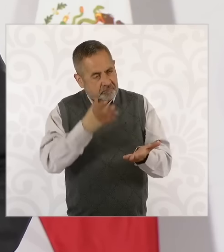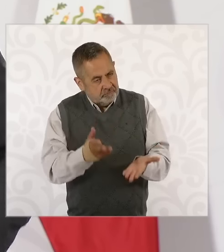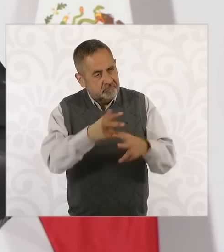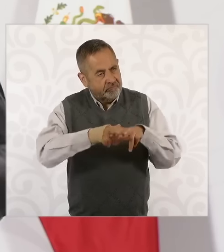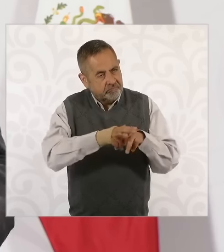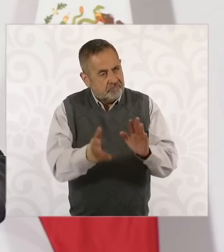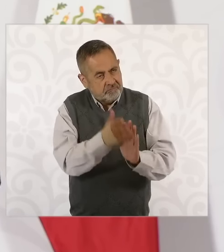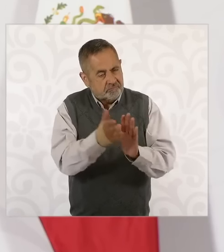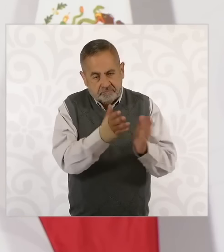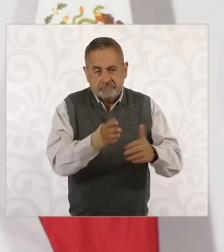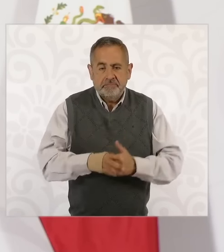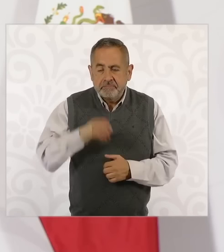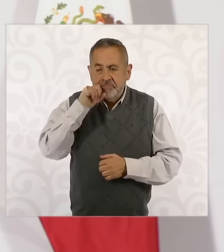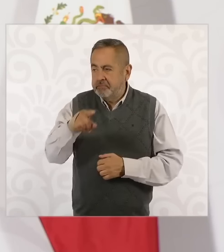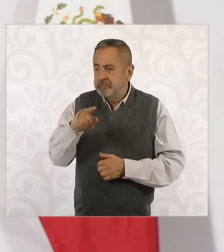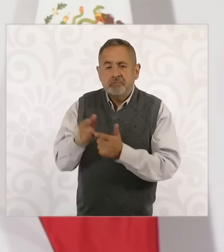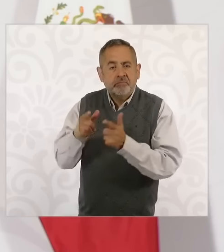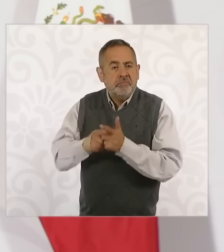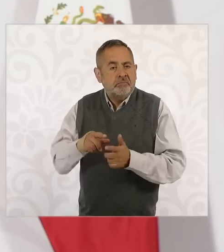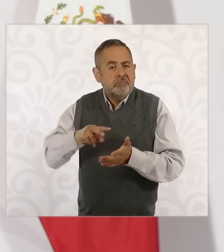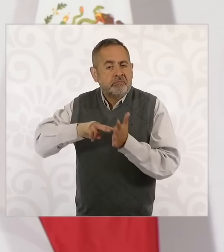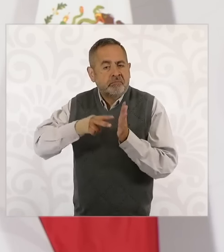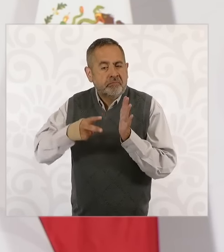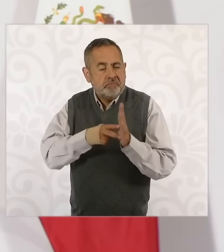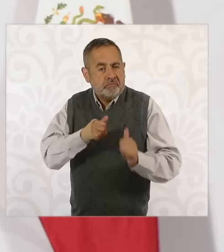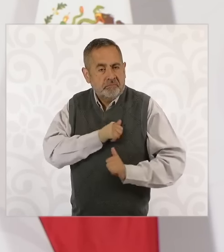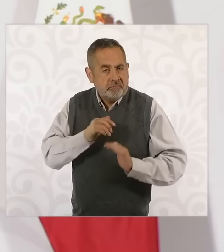como lo está haciendo el Agrupamiento de Ingenieros y la Agencia Reguladora,